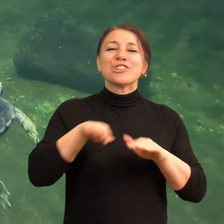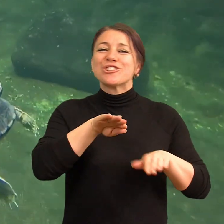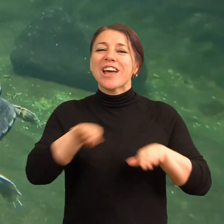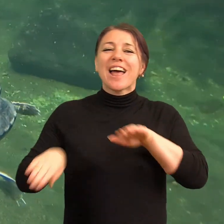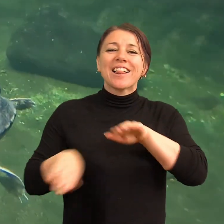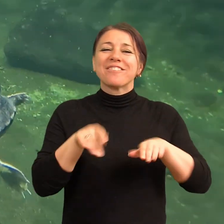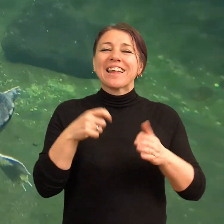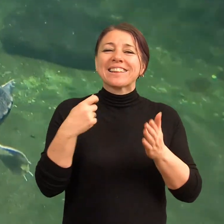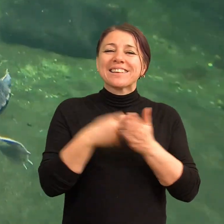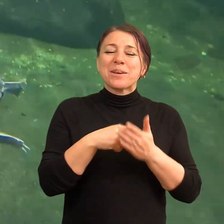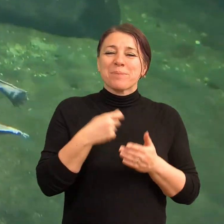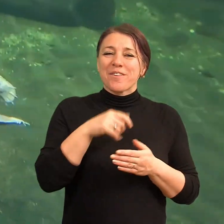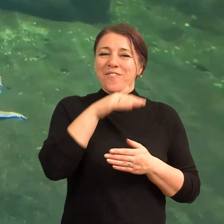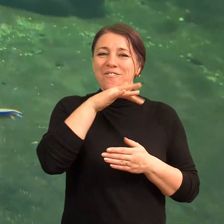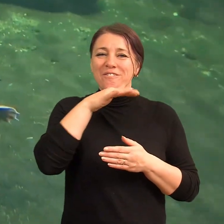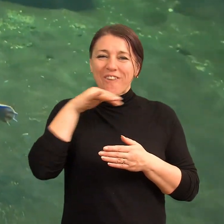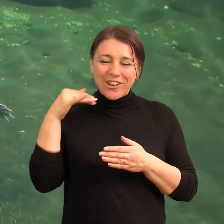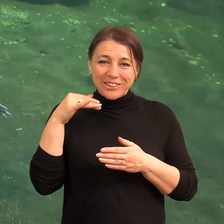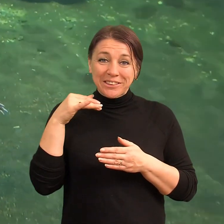které můžeme v expozici pozorovat spolu s gaviály.